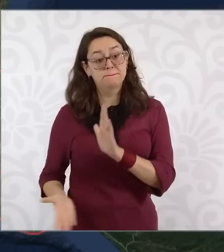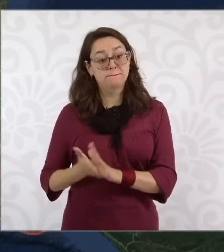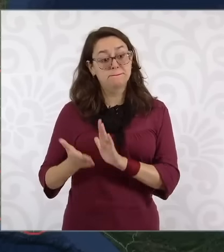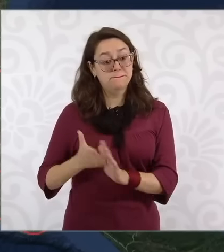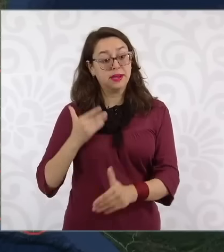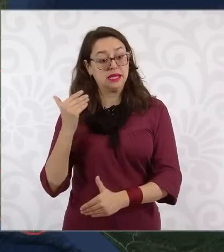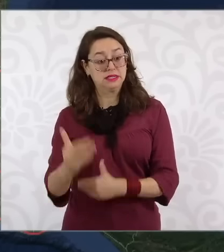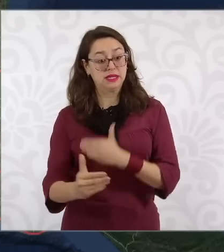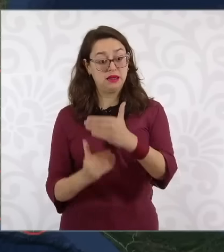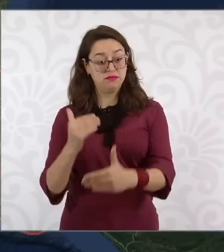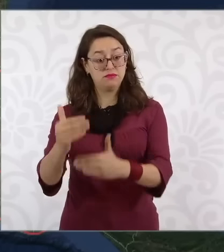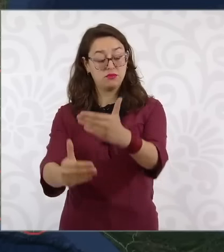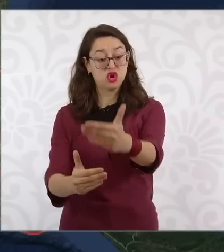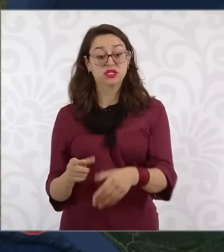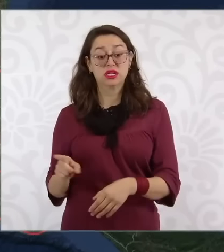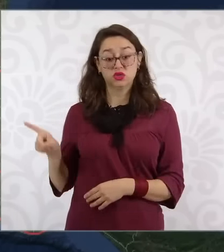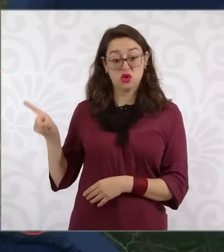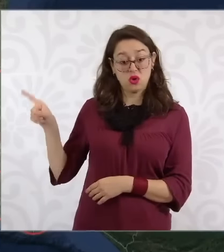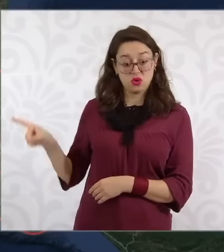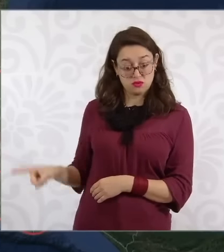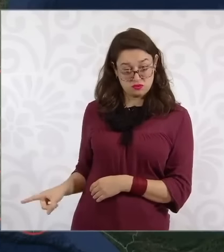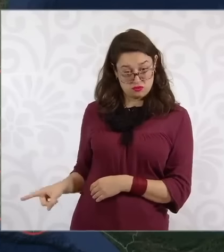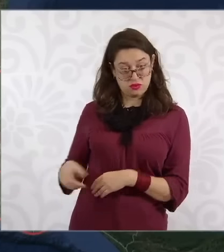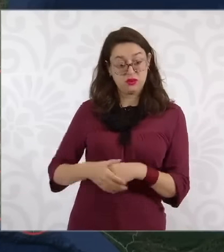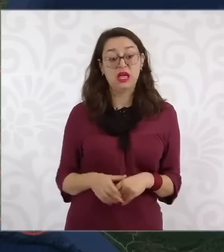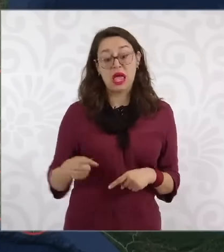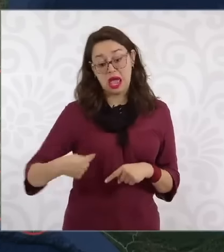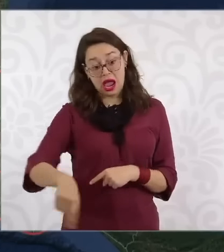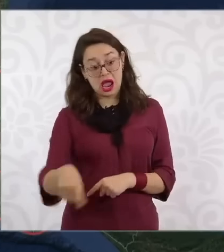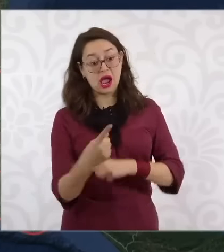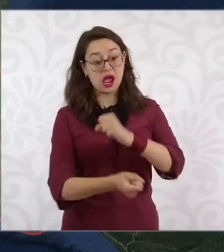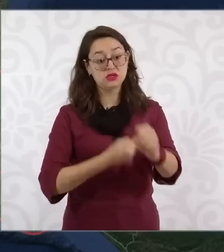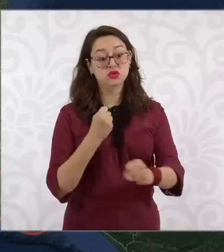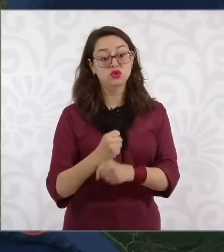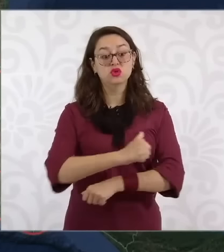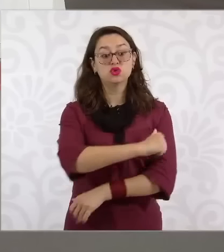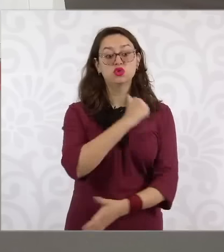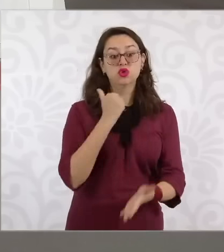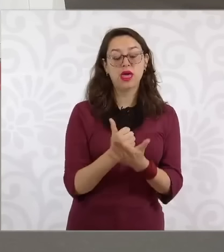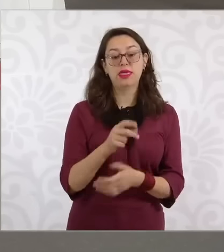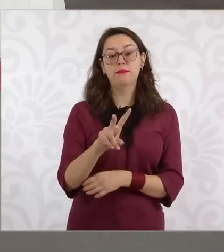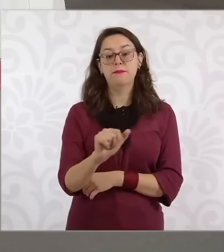Guaimas, Esperanza, Yécora y e inicia este año Ciudad Valle Tampicosa. Esto es parte de los